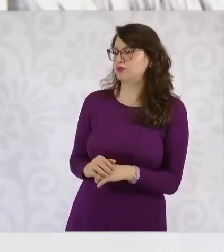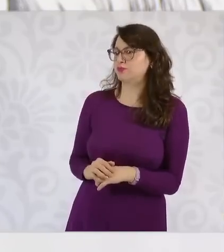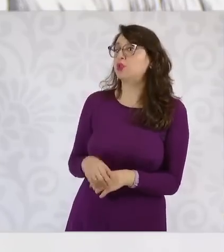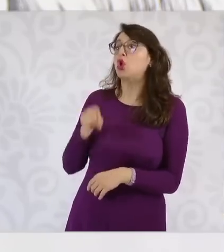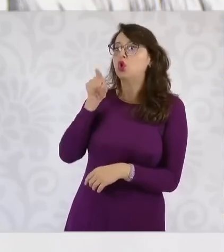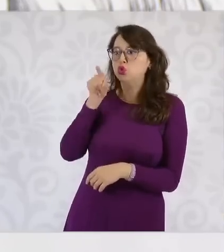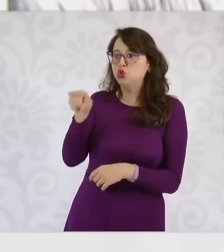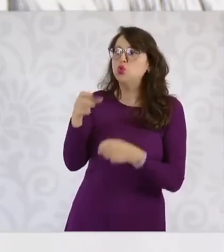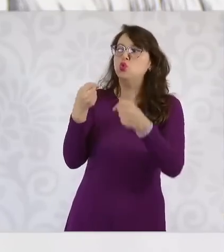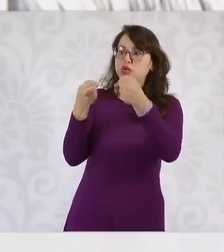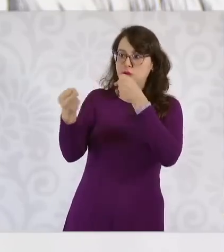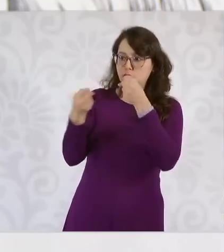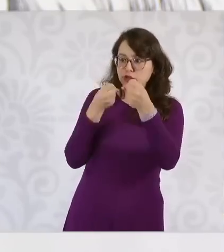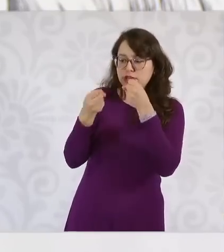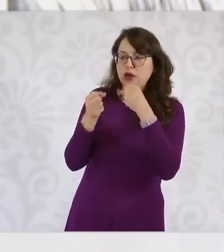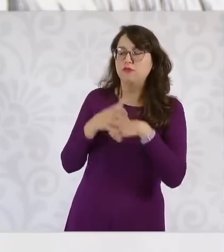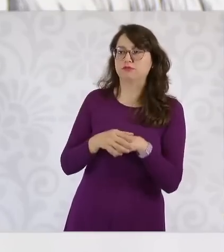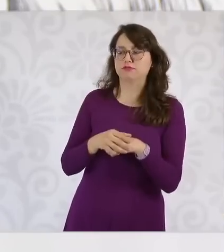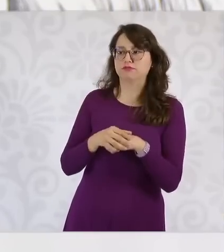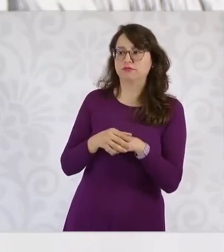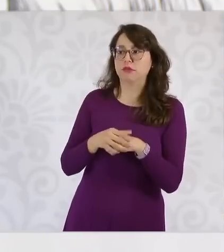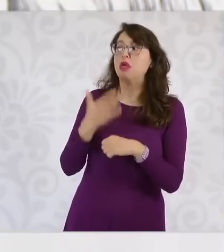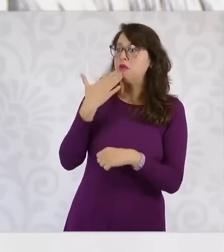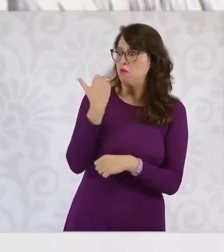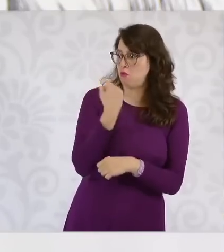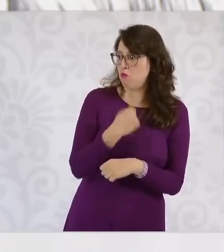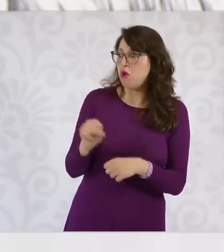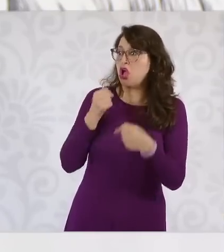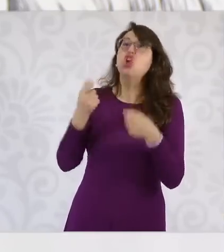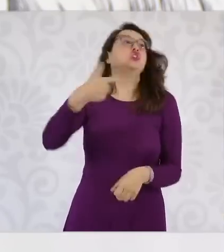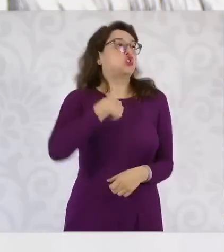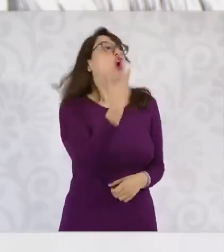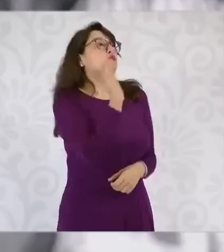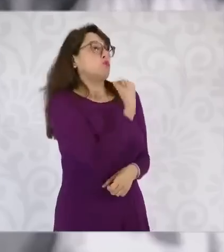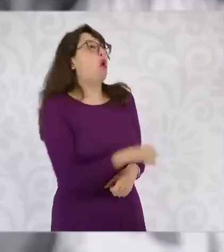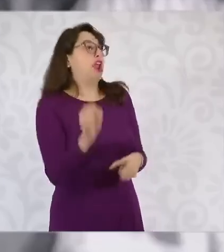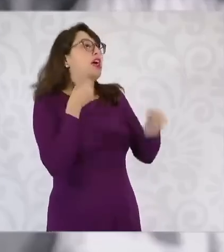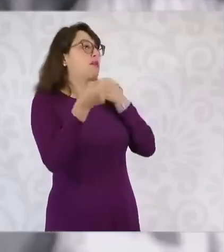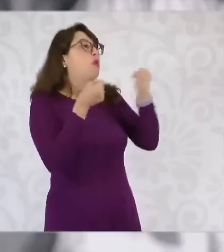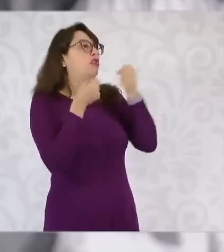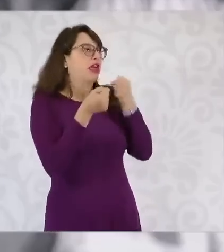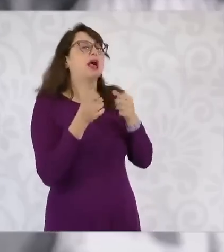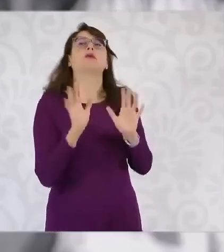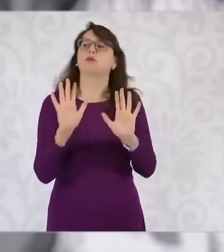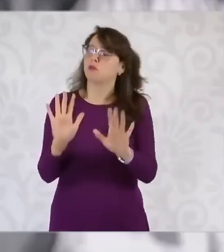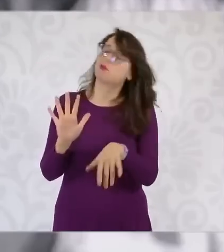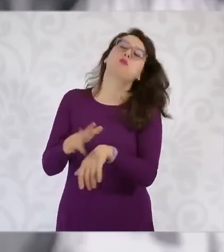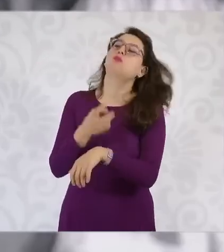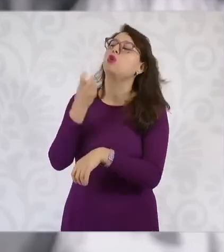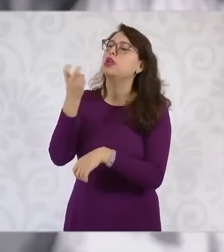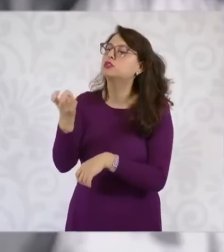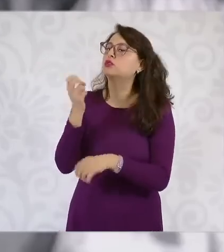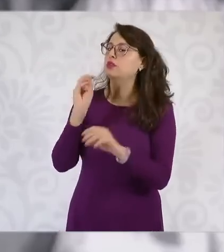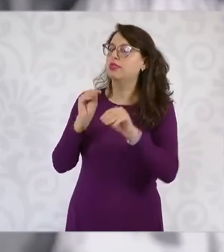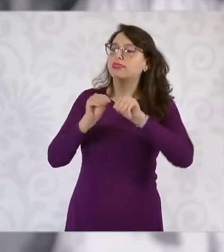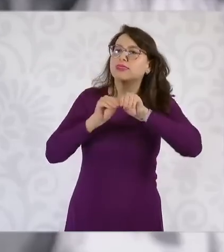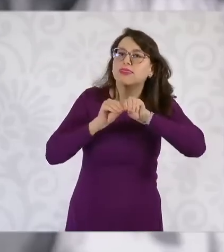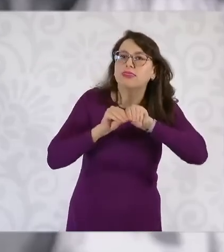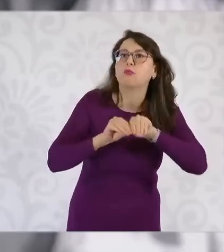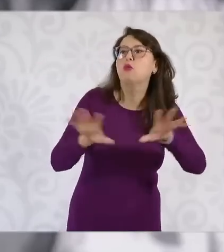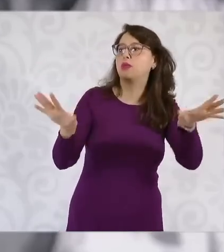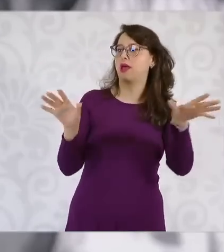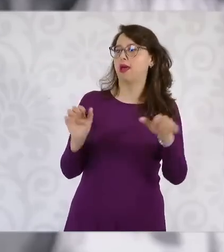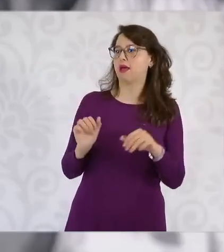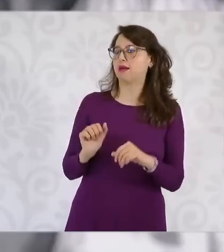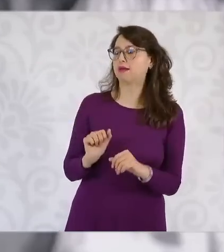un buen reportero yo soy una buena reportera Bueno entonces publica sus notas sea una red